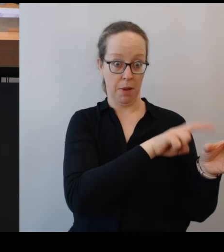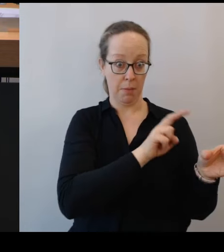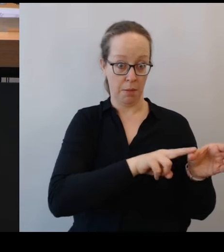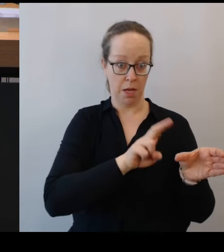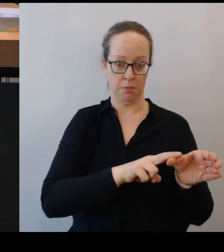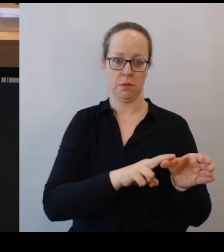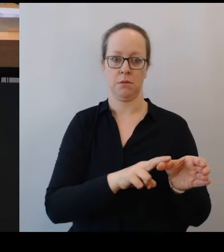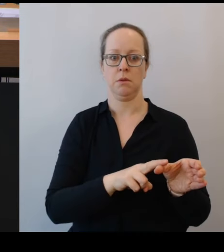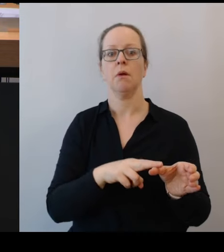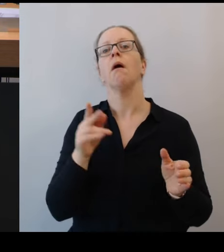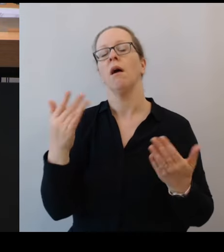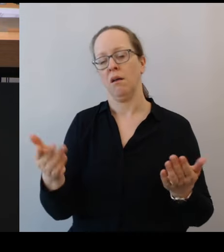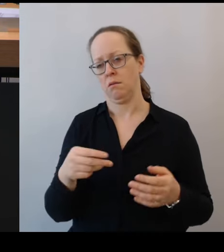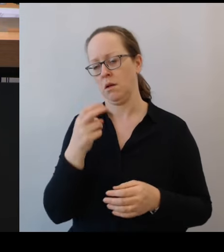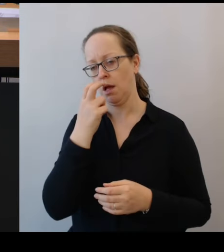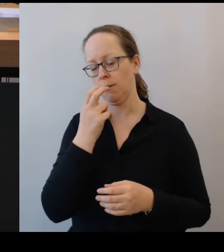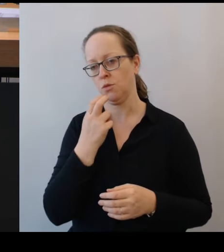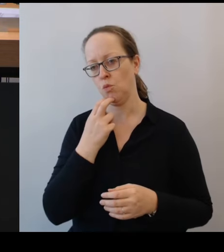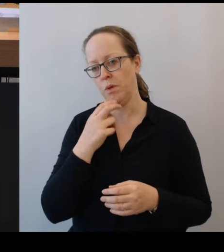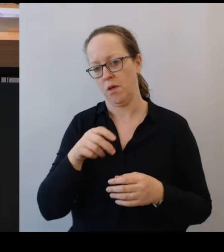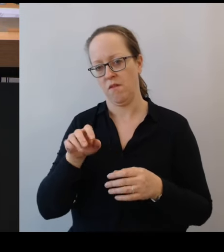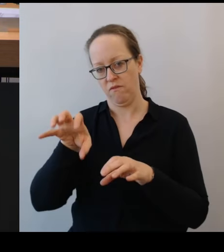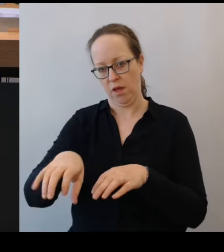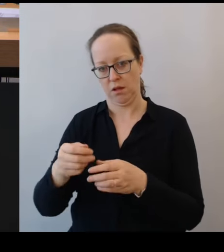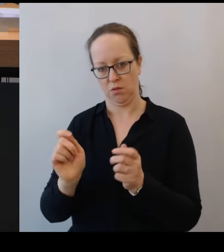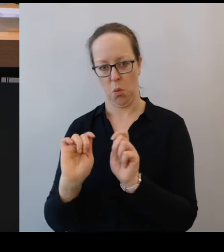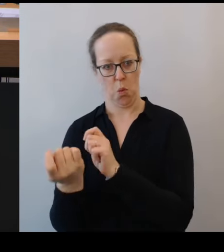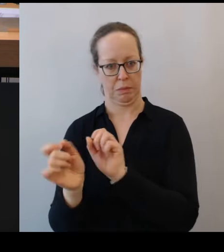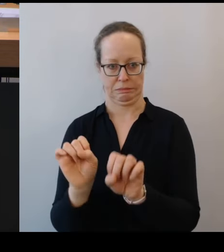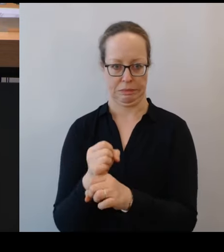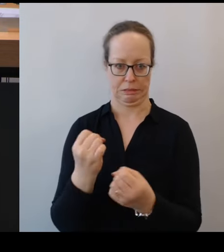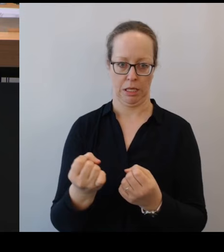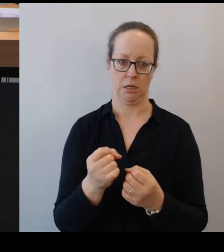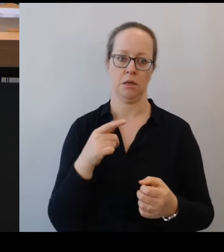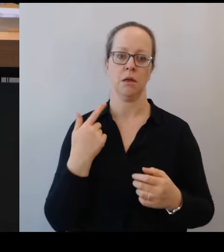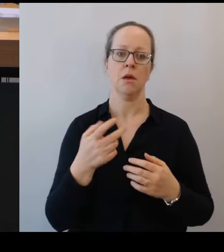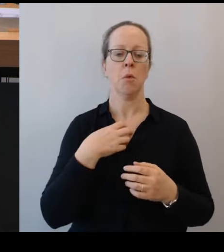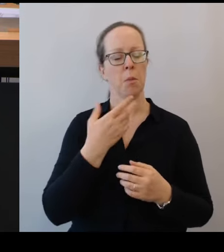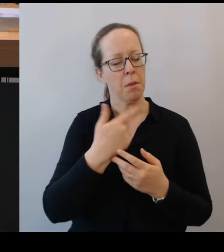Wir müssen die Potenziale unserer Jugend vielseitig fördern, wie es möglich. Wo es möglich